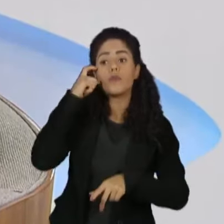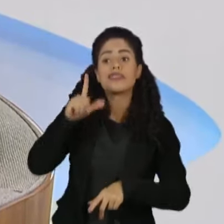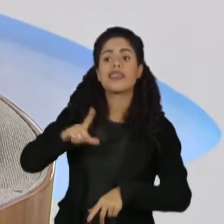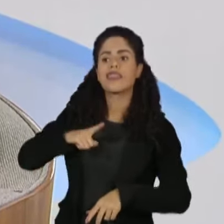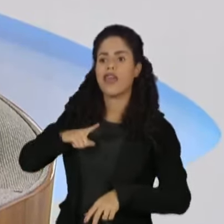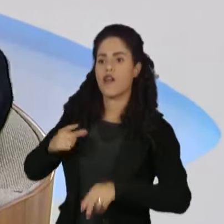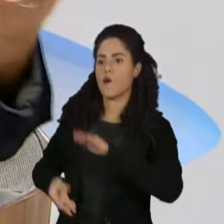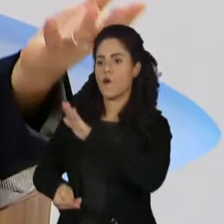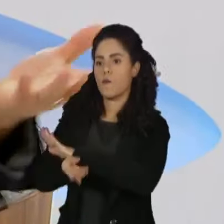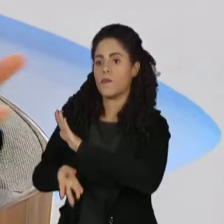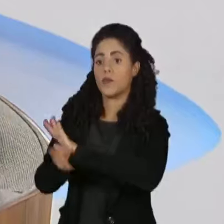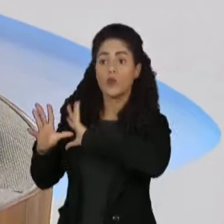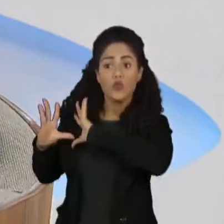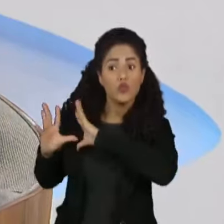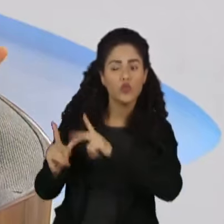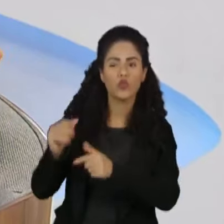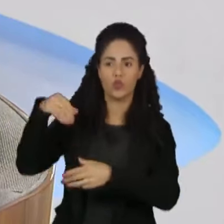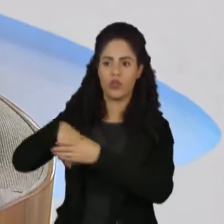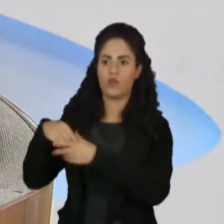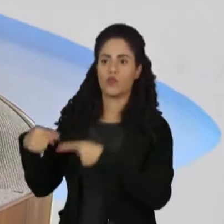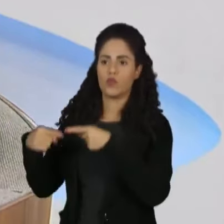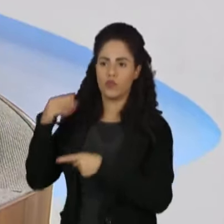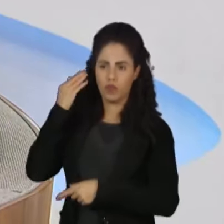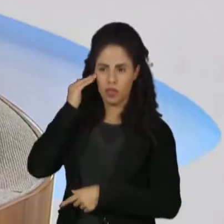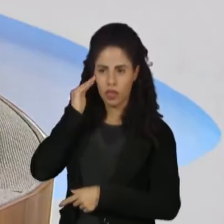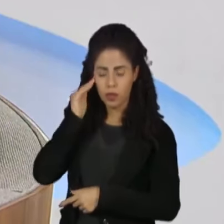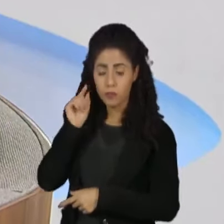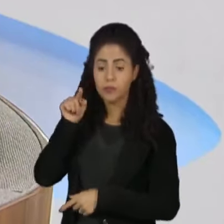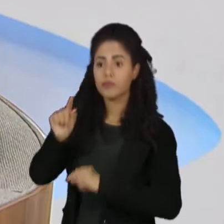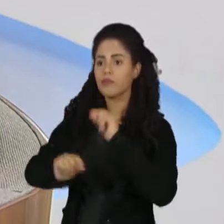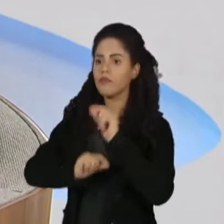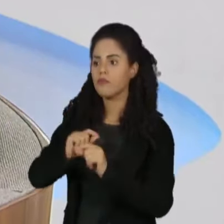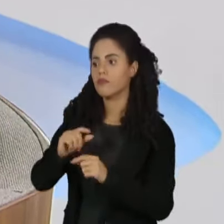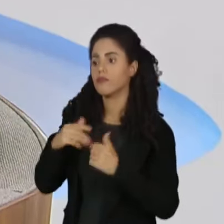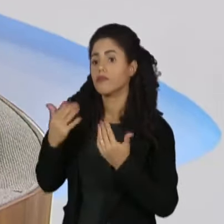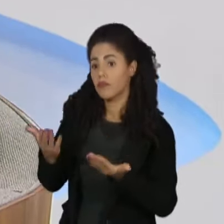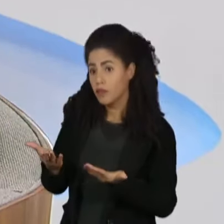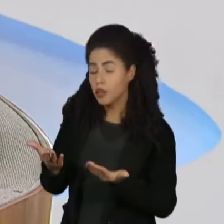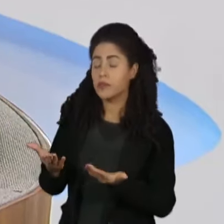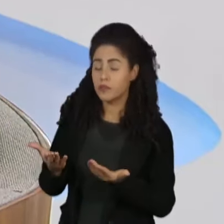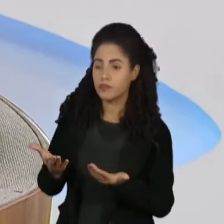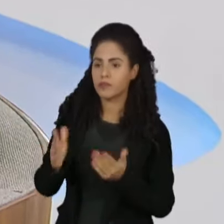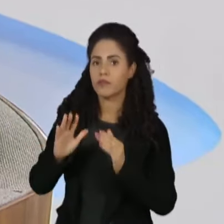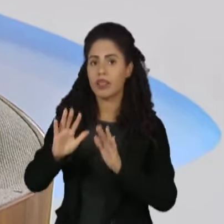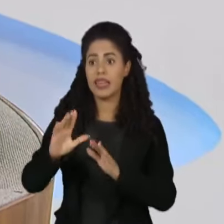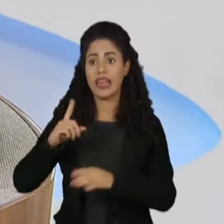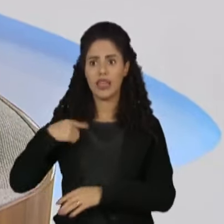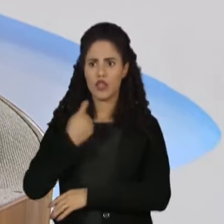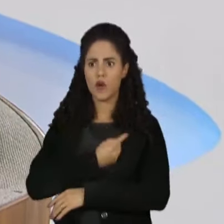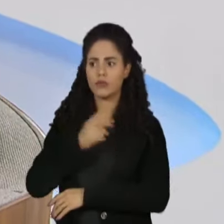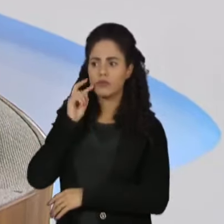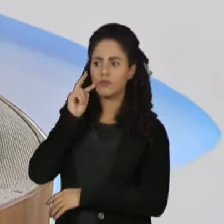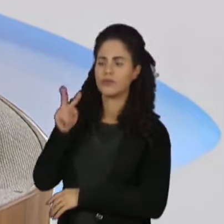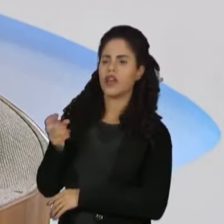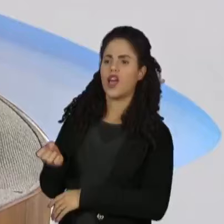tava meio que colocado eh em todos os campos e e entre nós isso não é uma novidade na política né